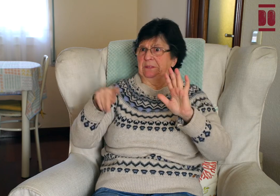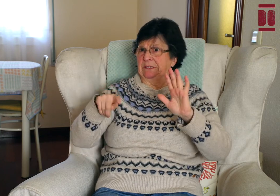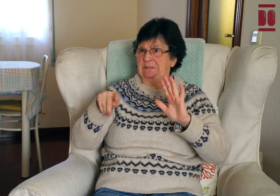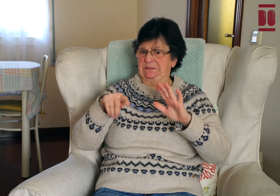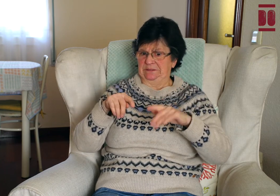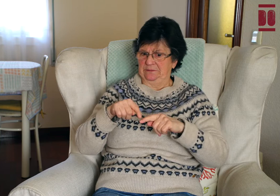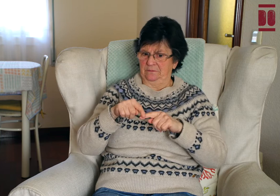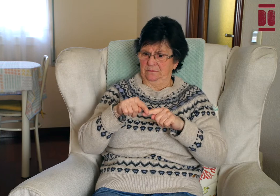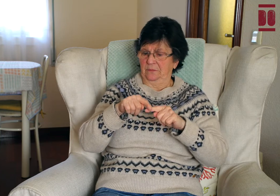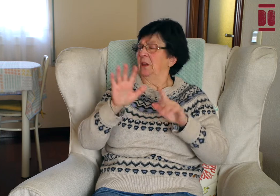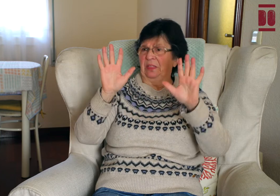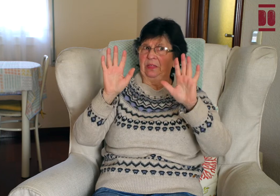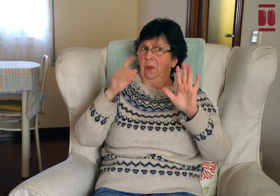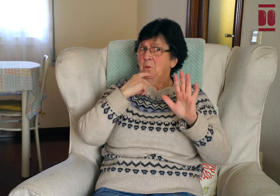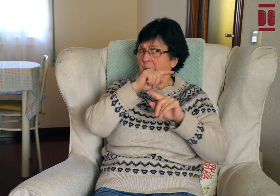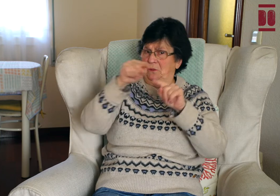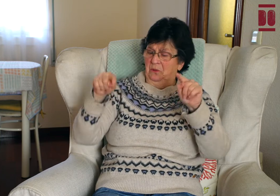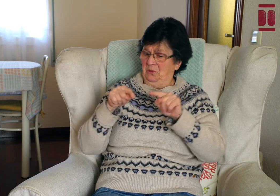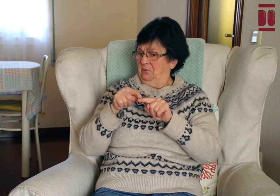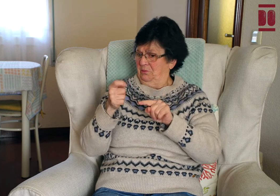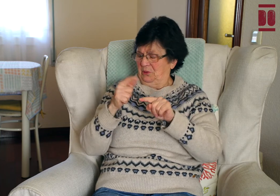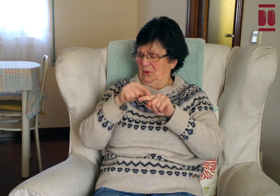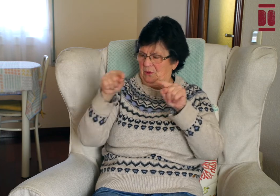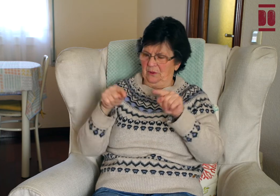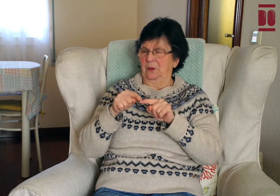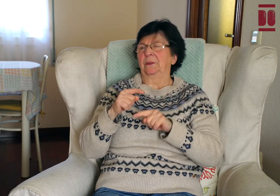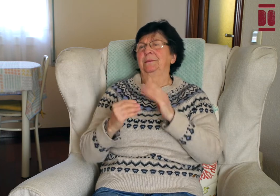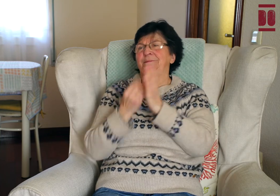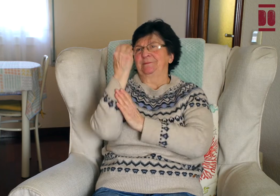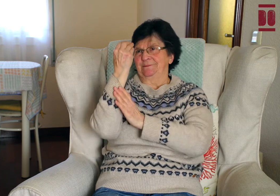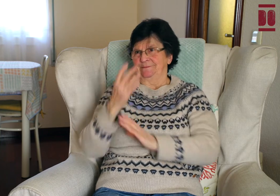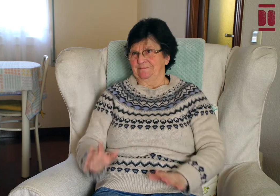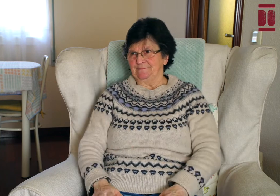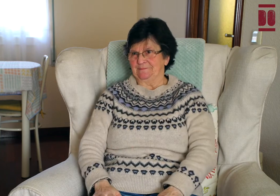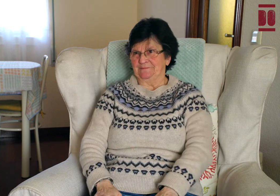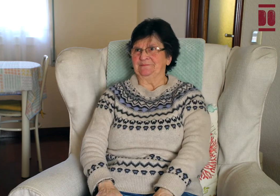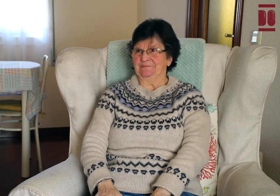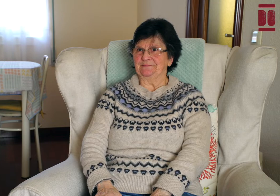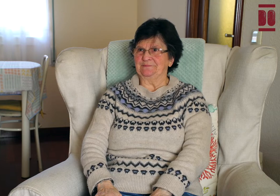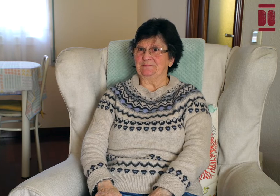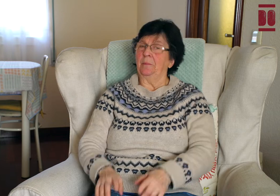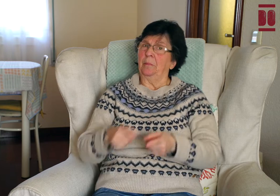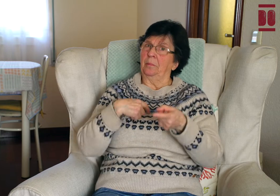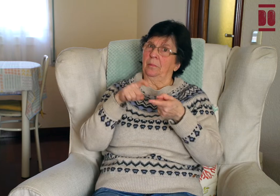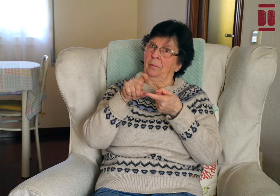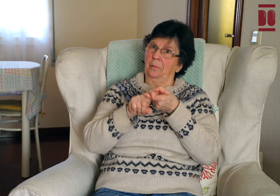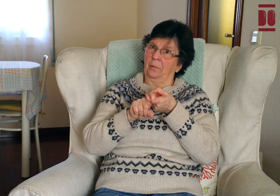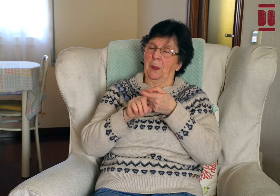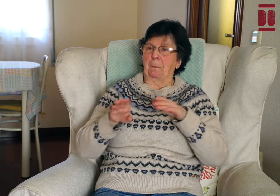a los 10 meses. Bueno, casi al año nació mi hija. La boda fue en marzo